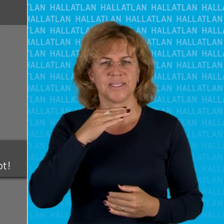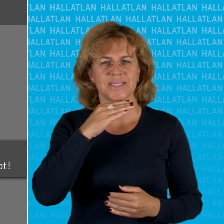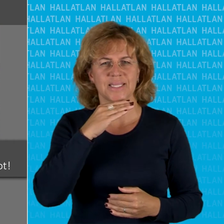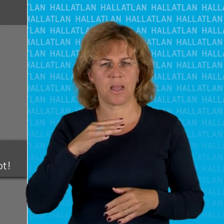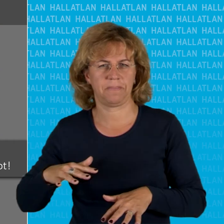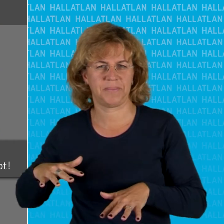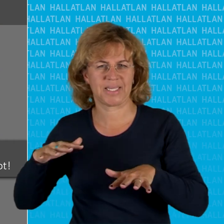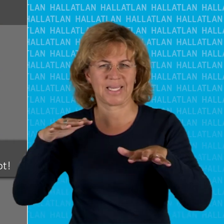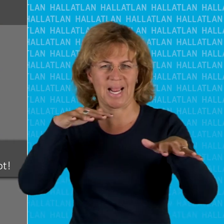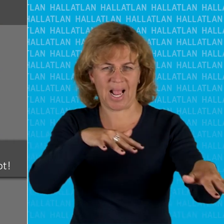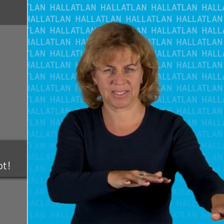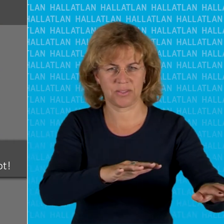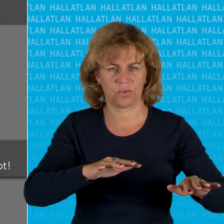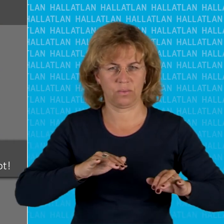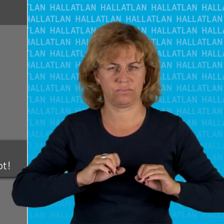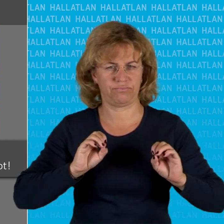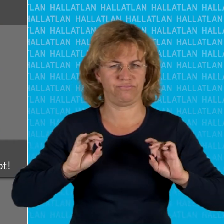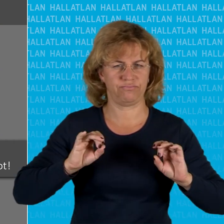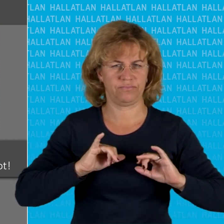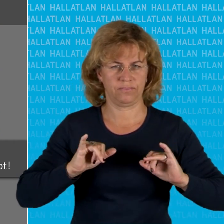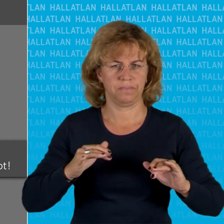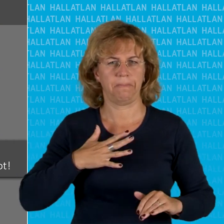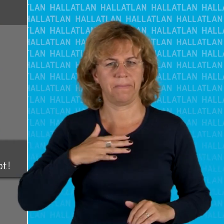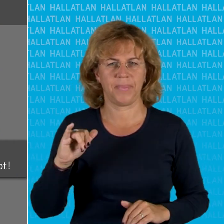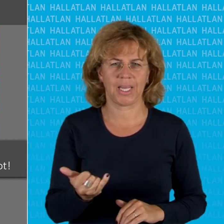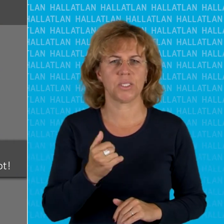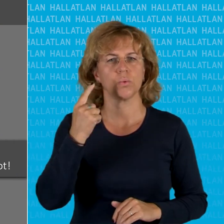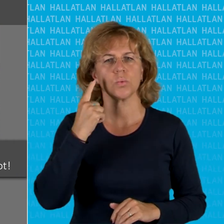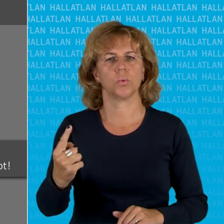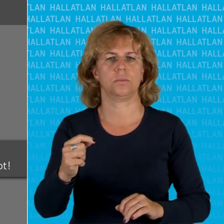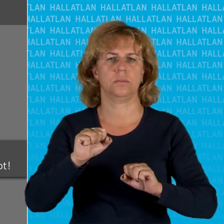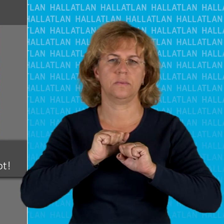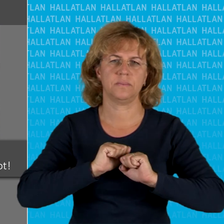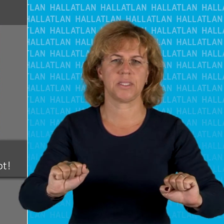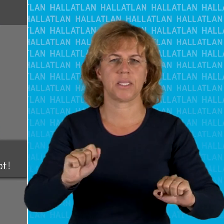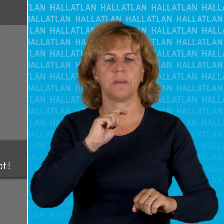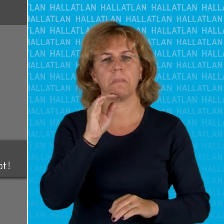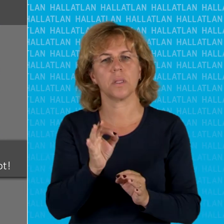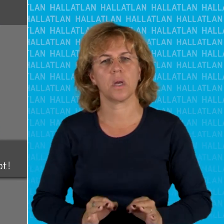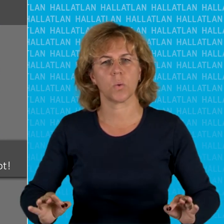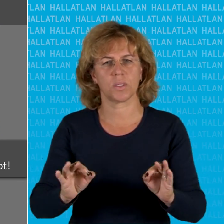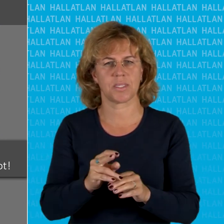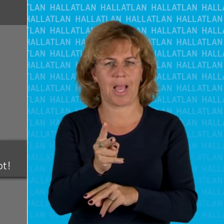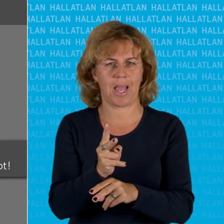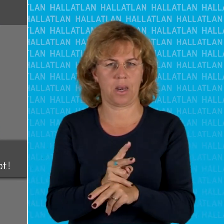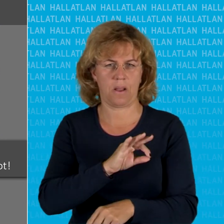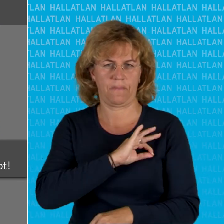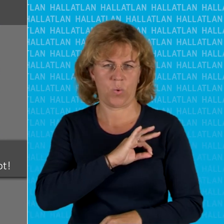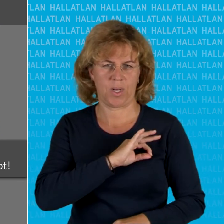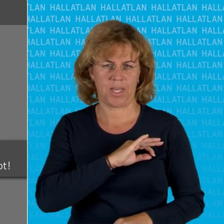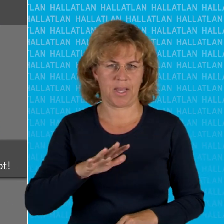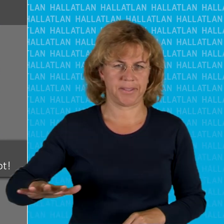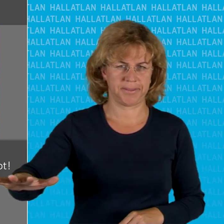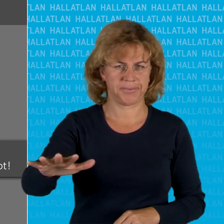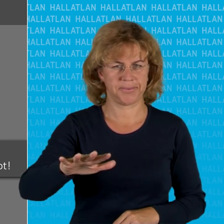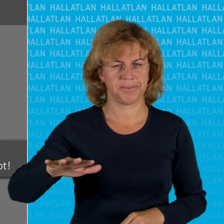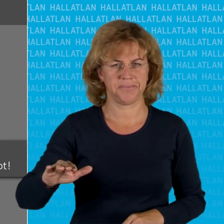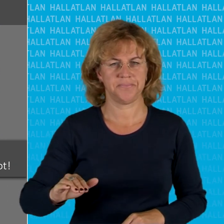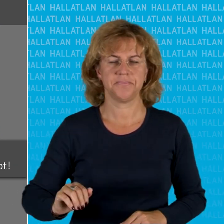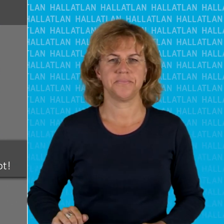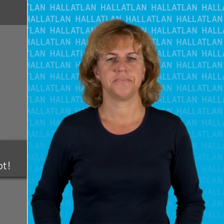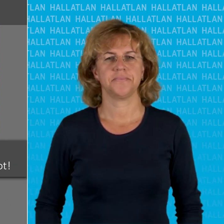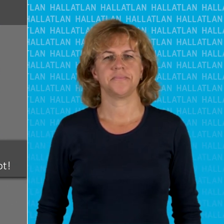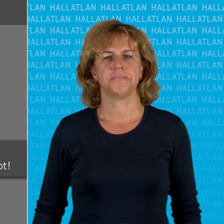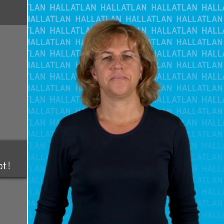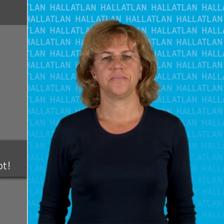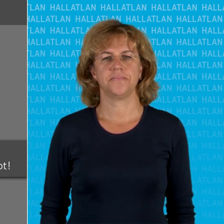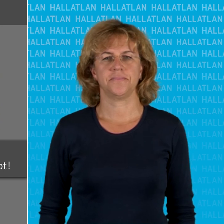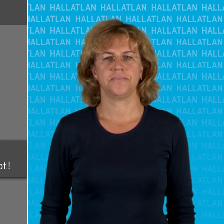a jelenlegi feszült migrációs helyzetben is biztosítják minden magyar állampolgár védelmét.”